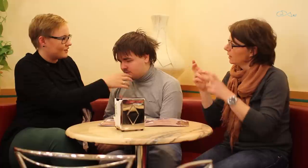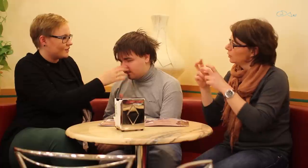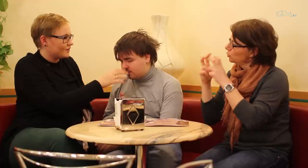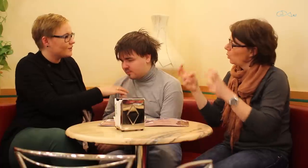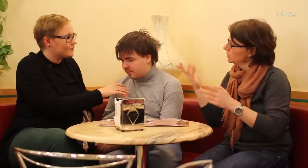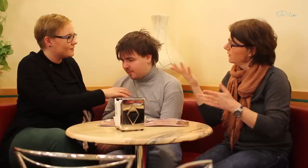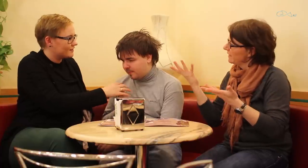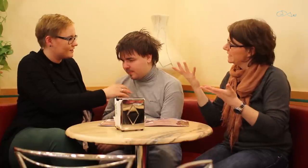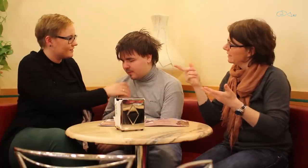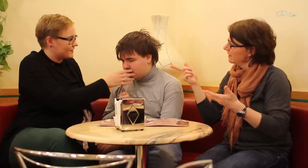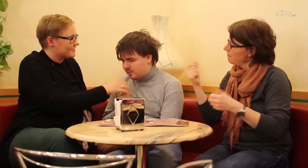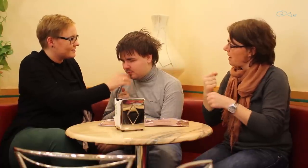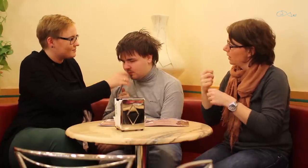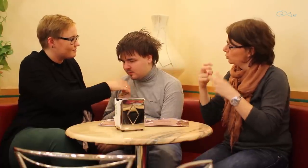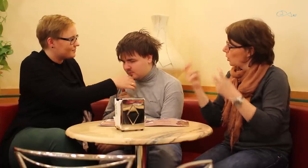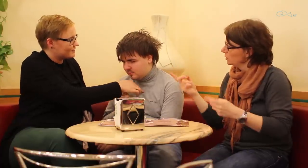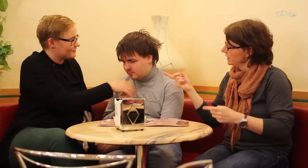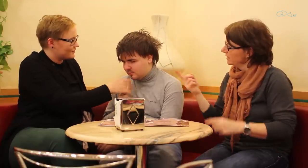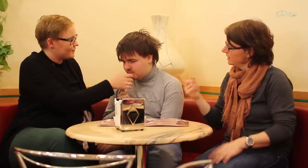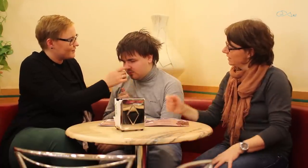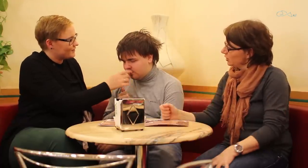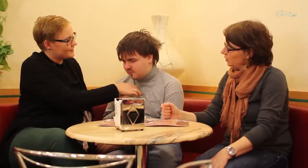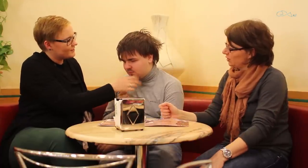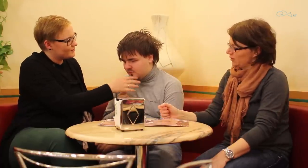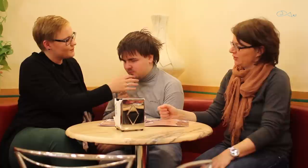Und was machst du, wenn du zu Hause bist?